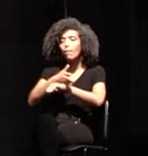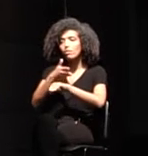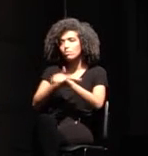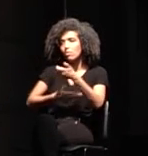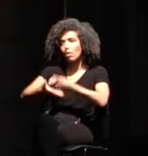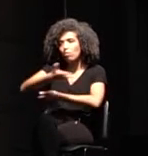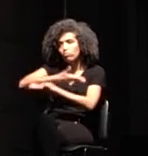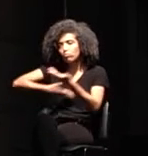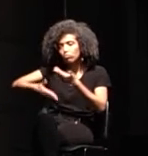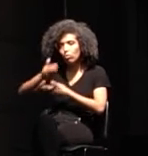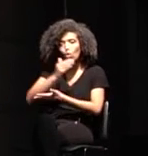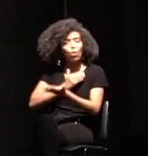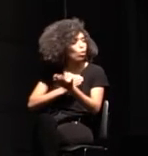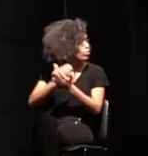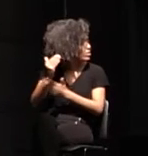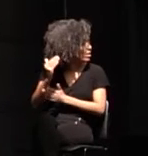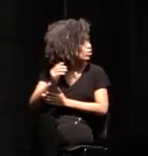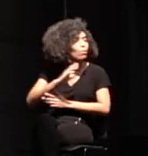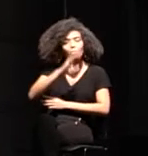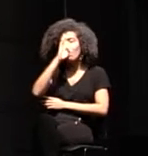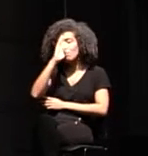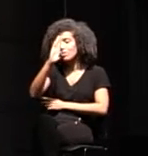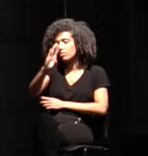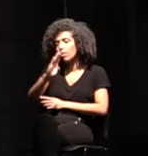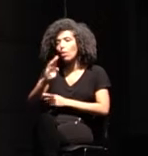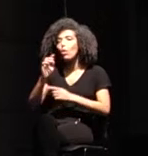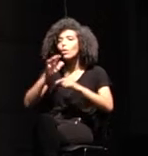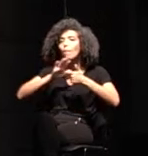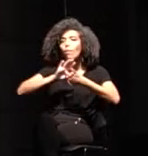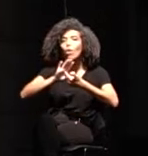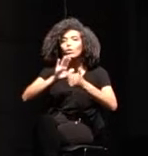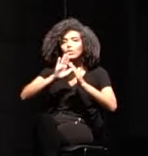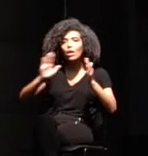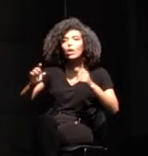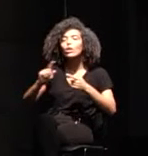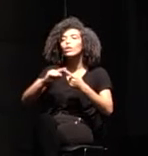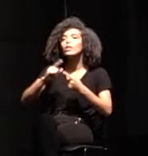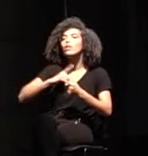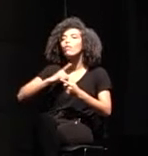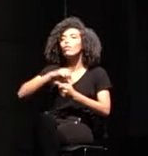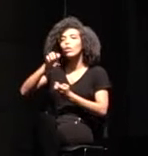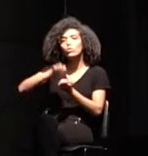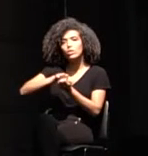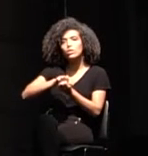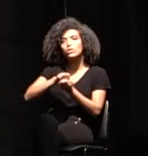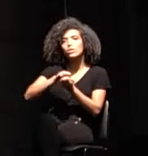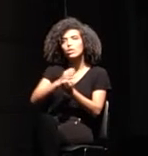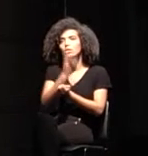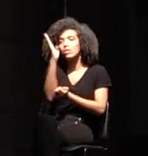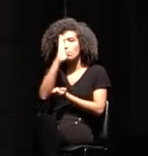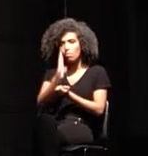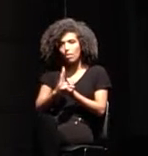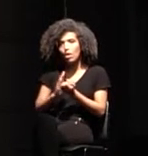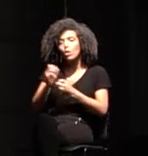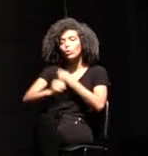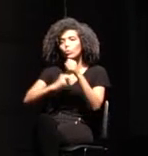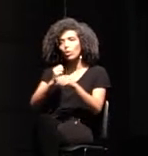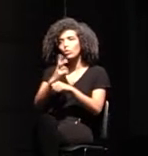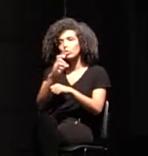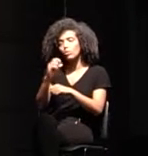Começando por uma mostra que aconteceu no CCBB em 2013, organizada principalmente por Patrícia Mourão,